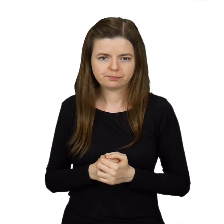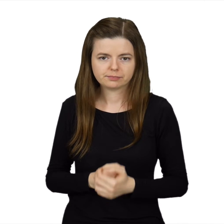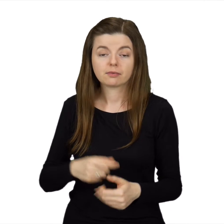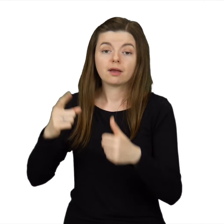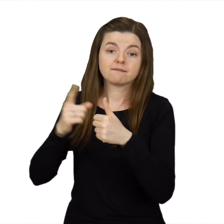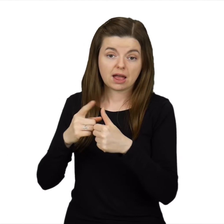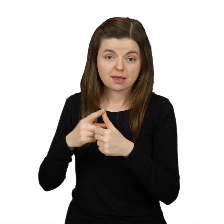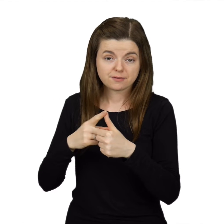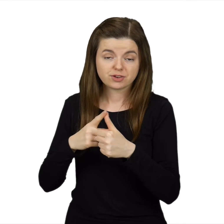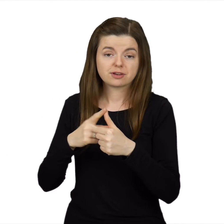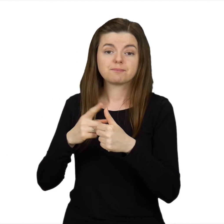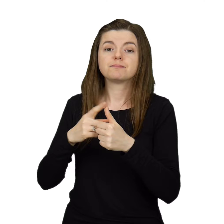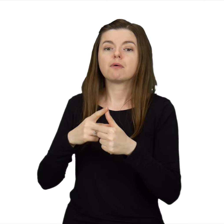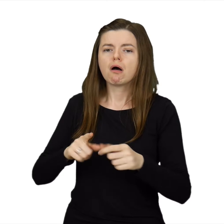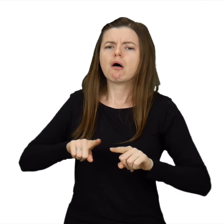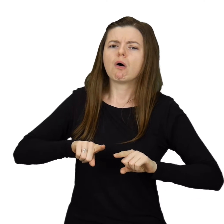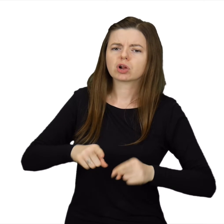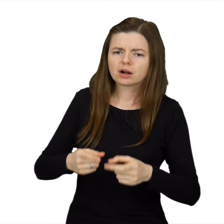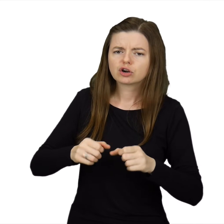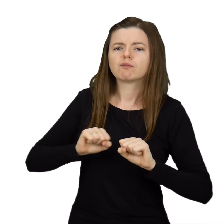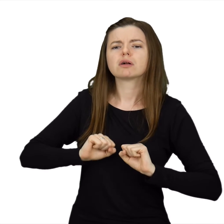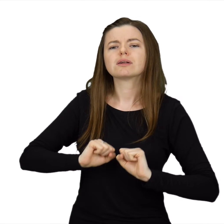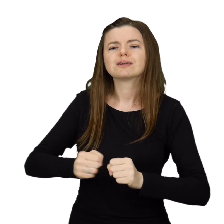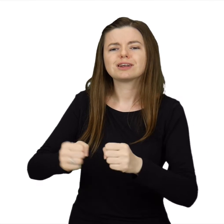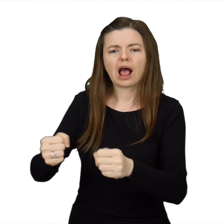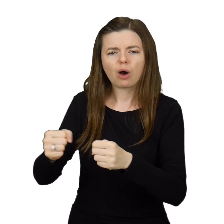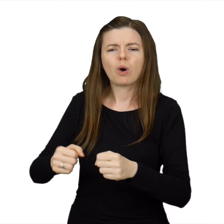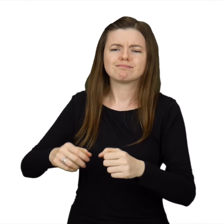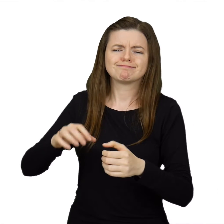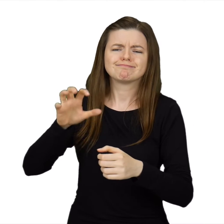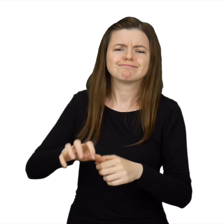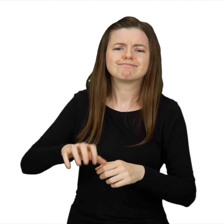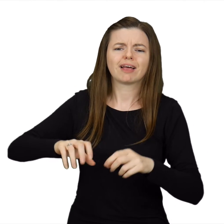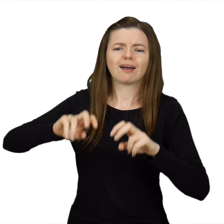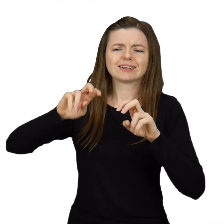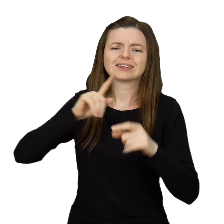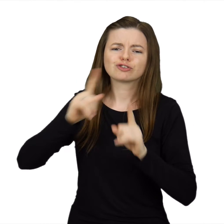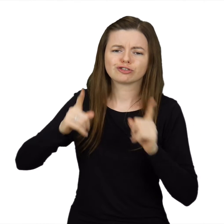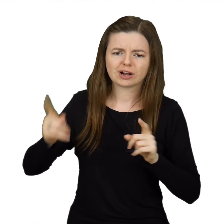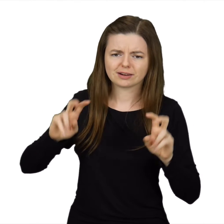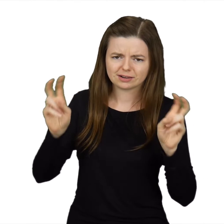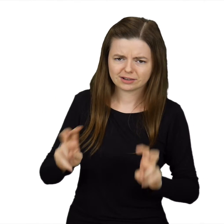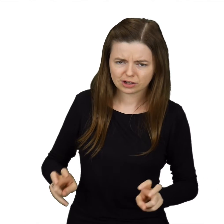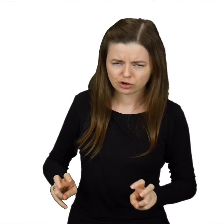organizowanie działań w ramach zarządzania kryzysowego,